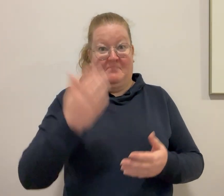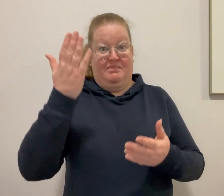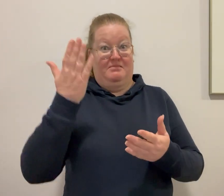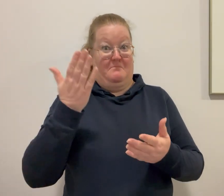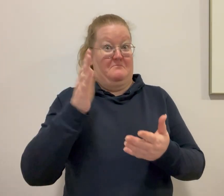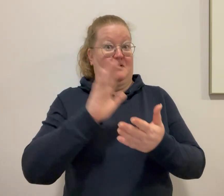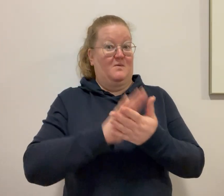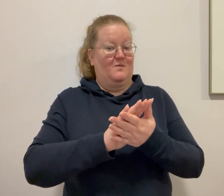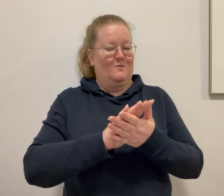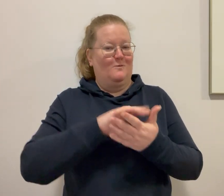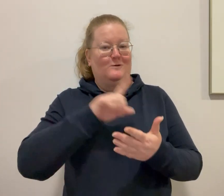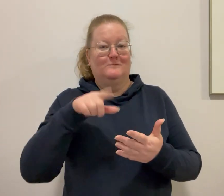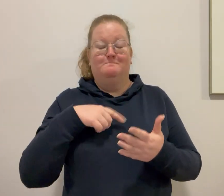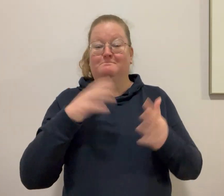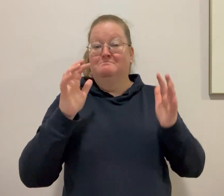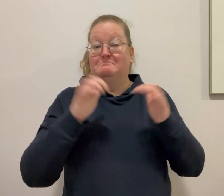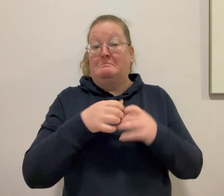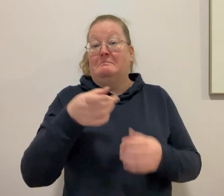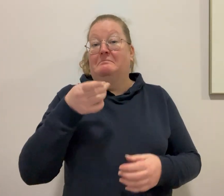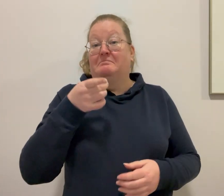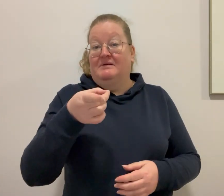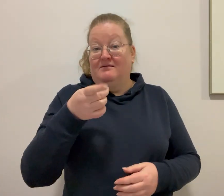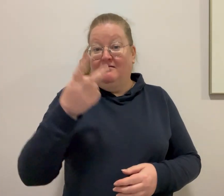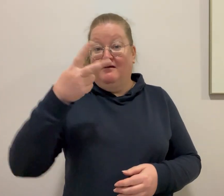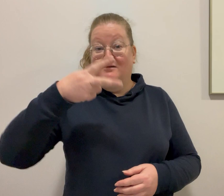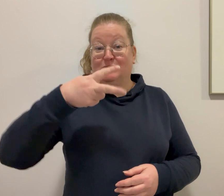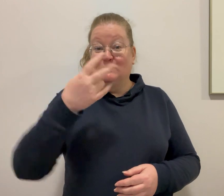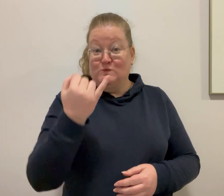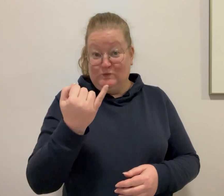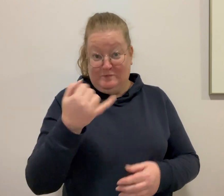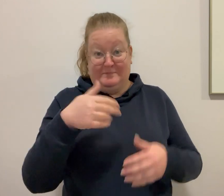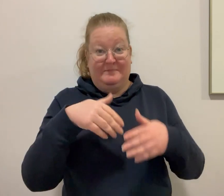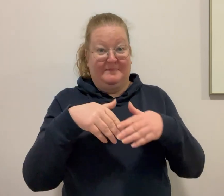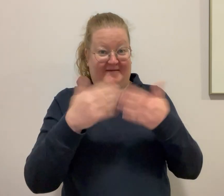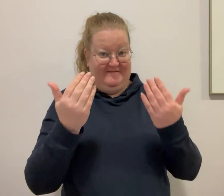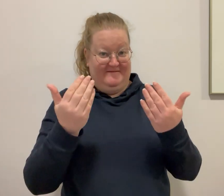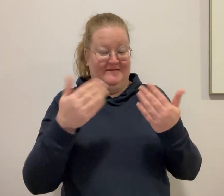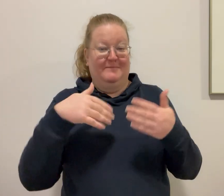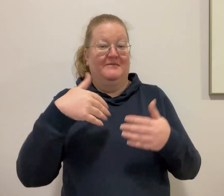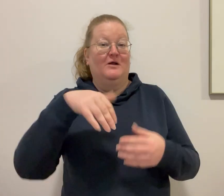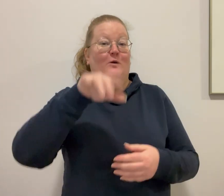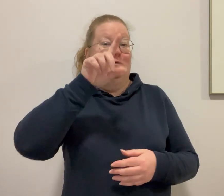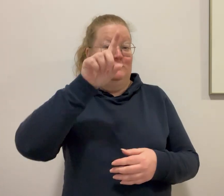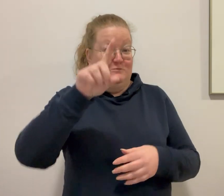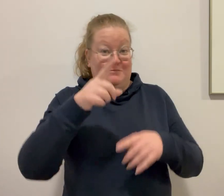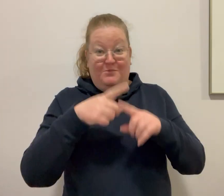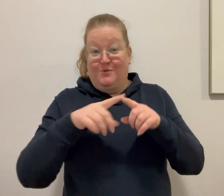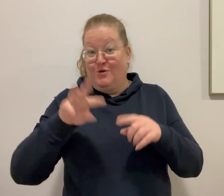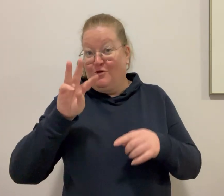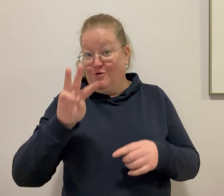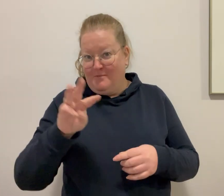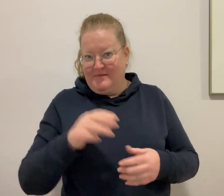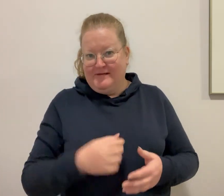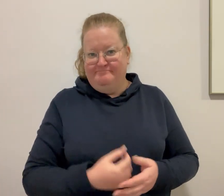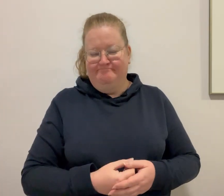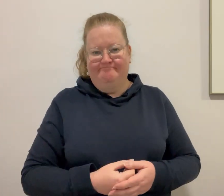Tammikuussa kokoonnumme perjantaina 26.1. klo 13.00-14.30.